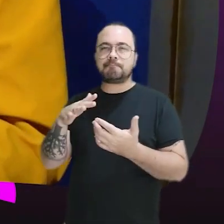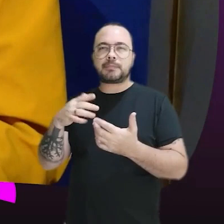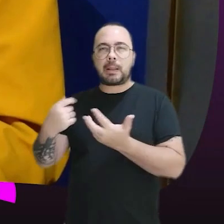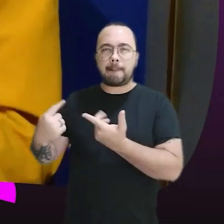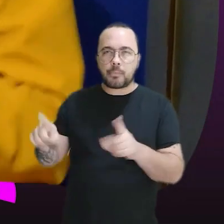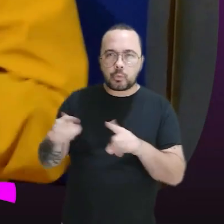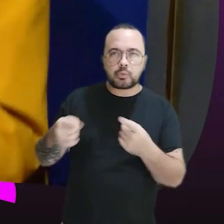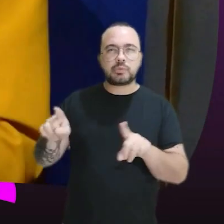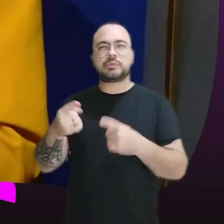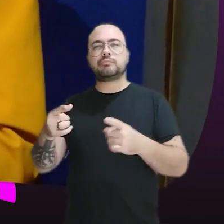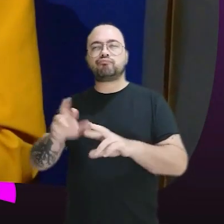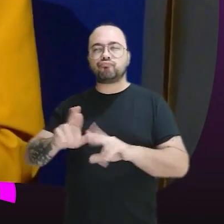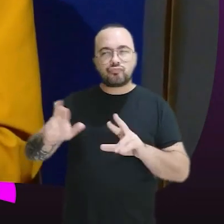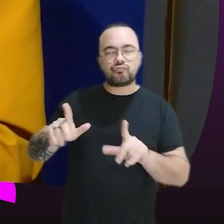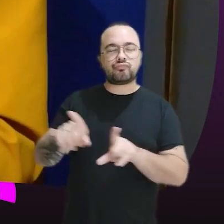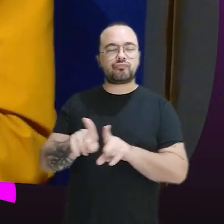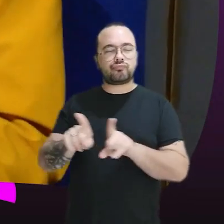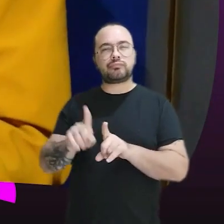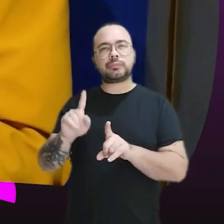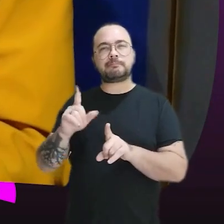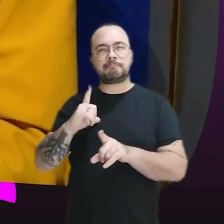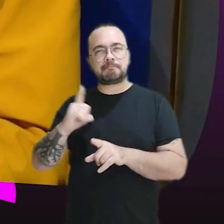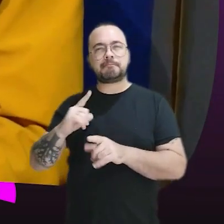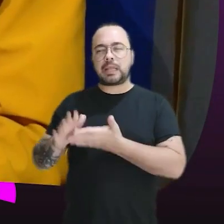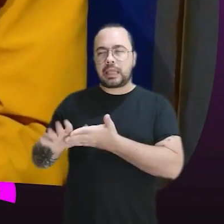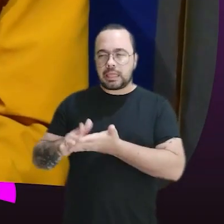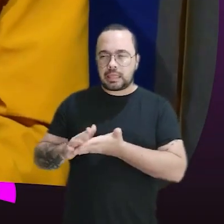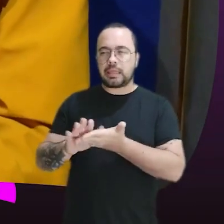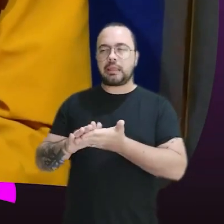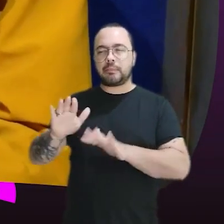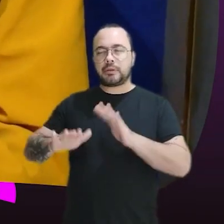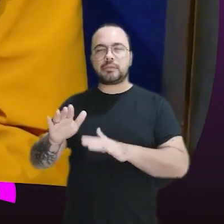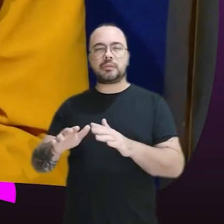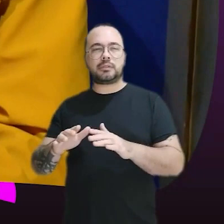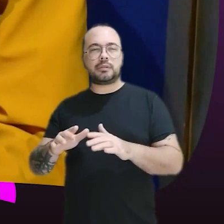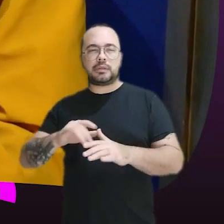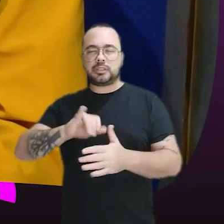esse som diferente. Então, a gente tem... Tem sempre um samba, tem um... Tem um reggae, tem um jazz.